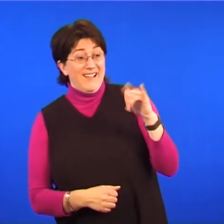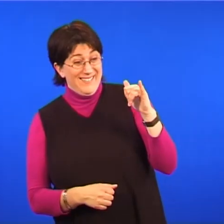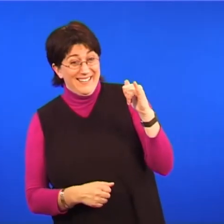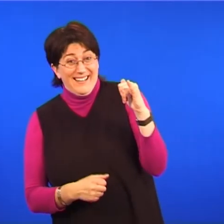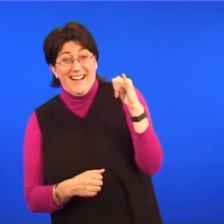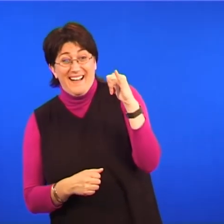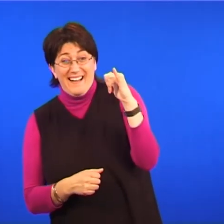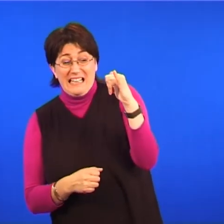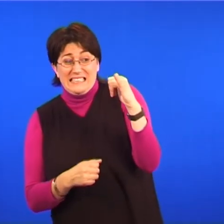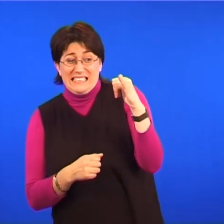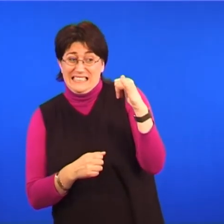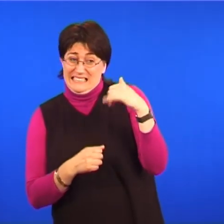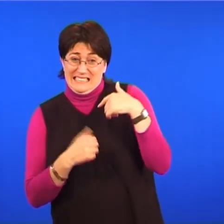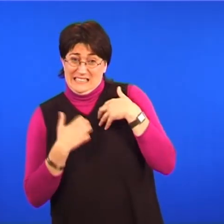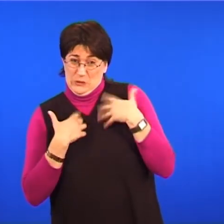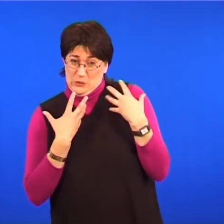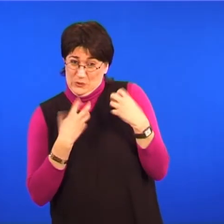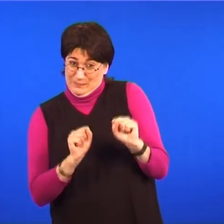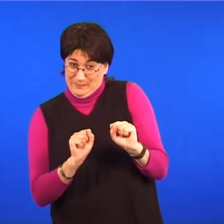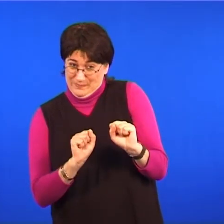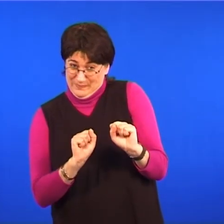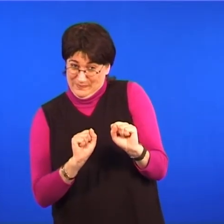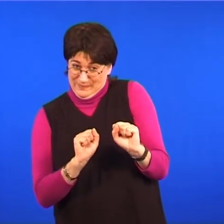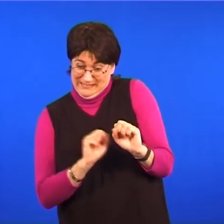„Já já,“ sagði Pétur; „en því er verr að það get ég ekki.